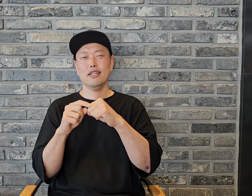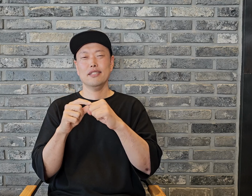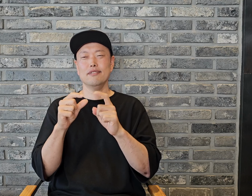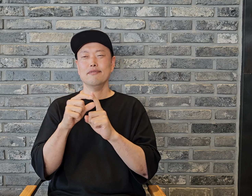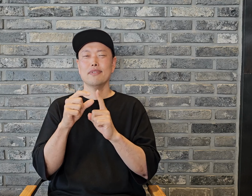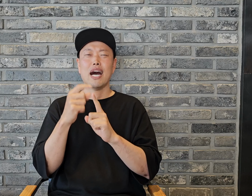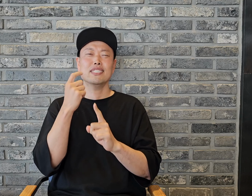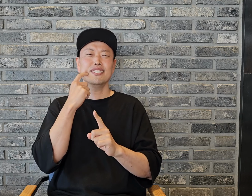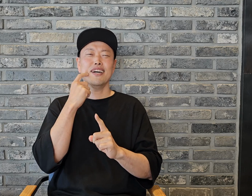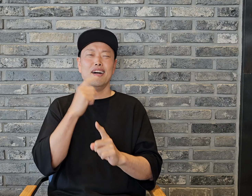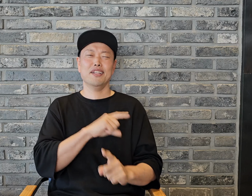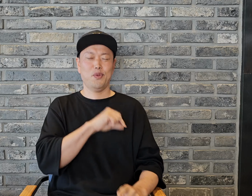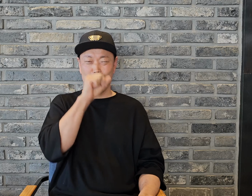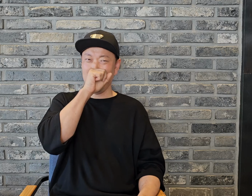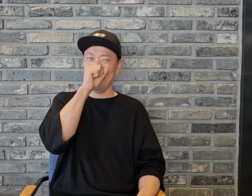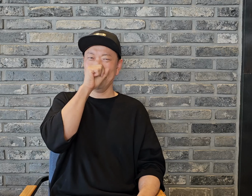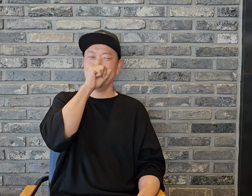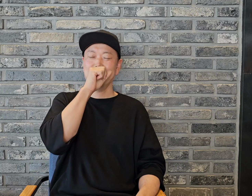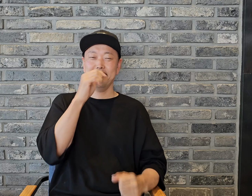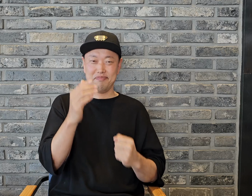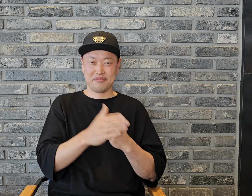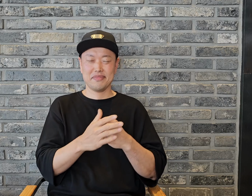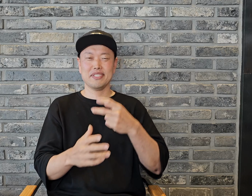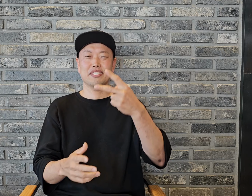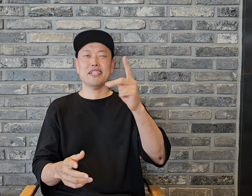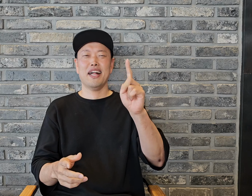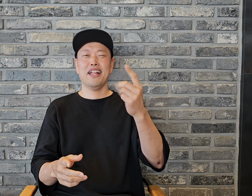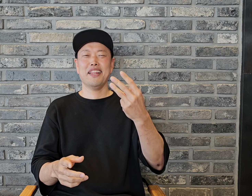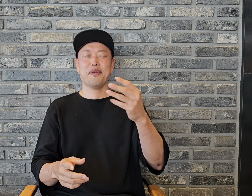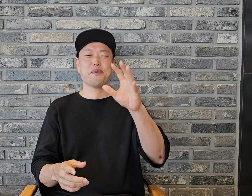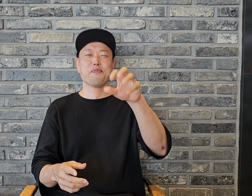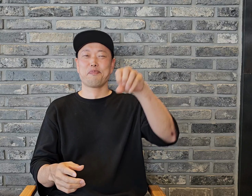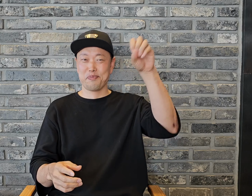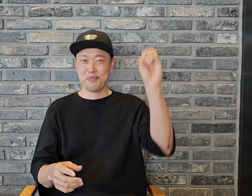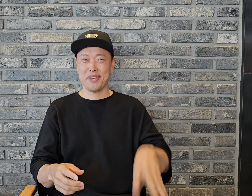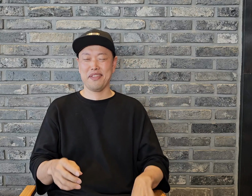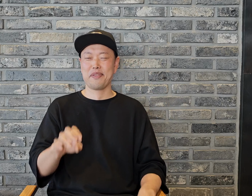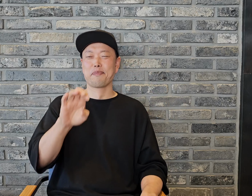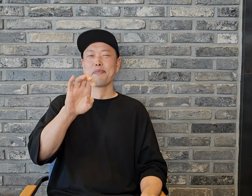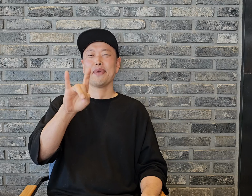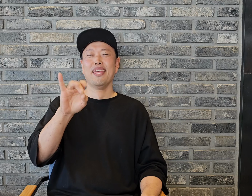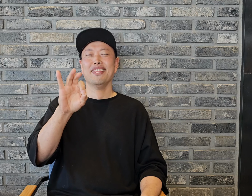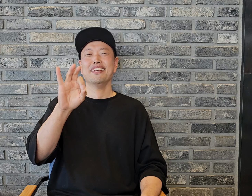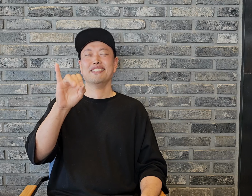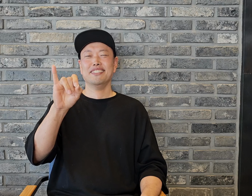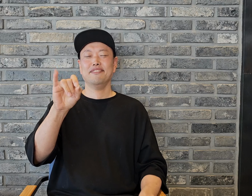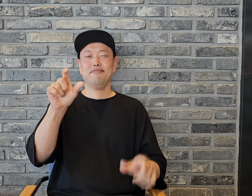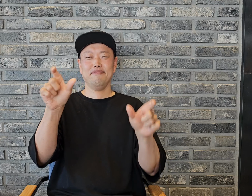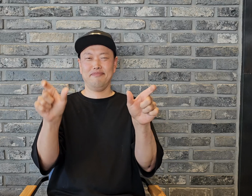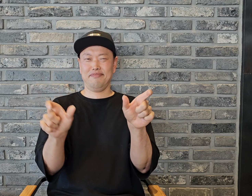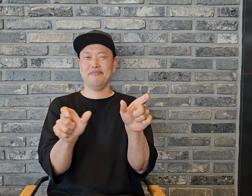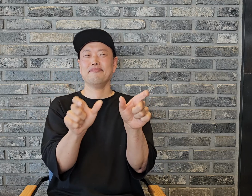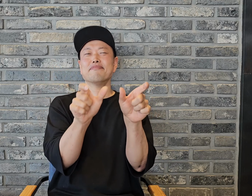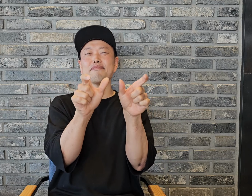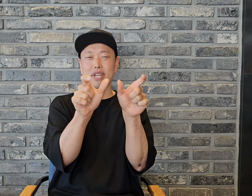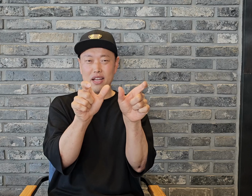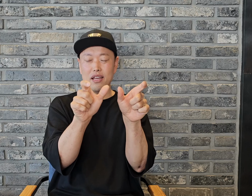달팽이를 좋아하는데 달을 빼고 '수어'에 ‘팽이’를 붙여 가명으로 했어요